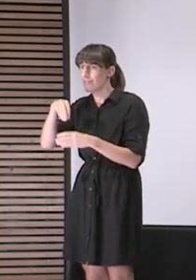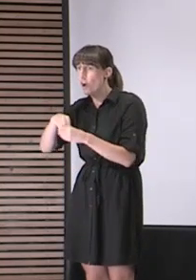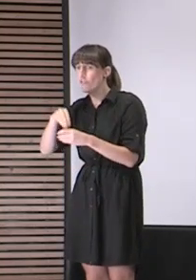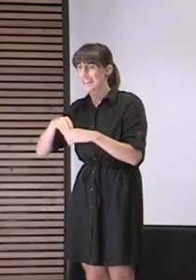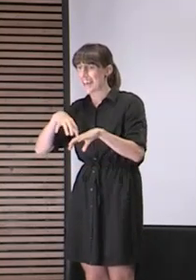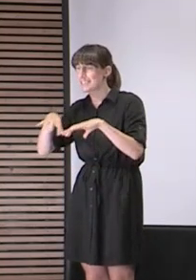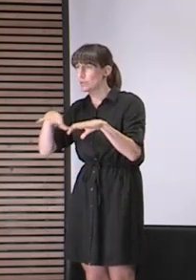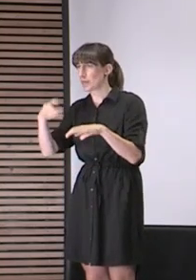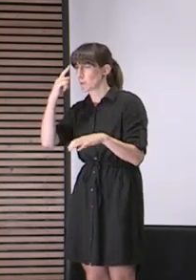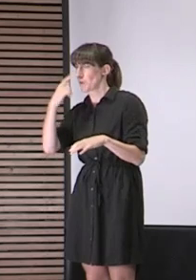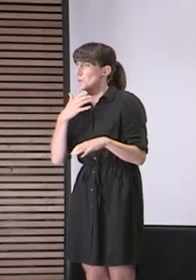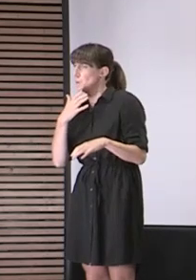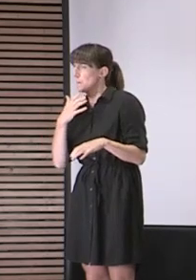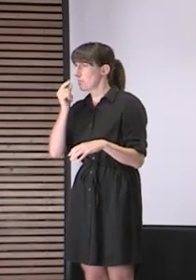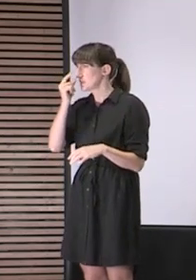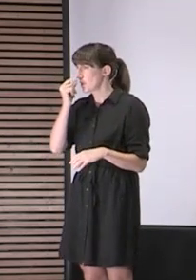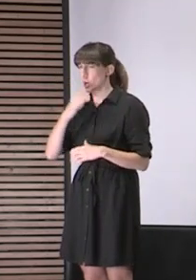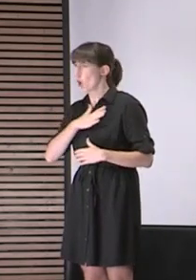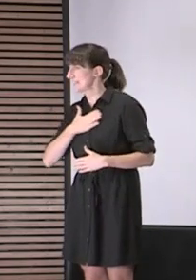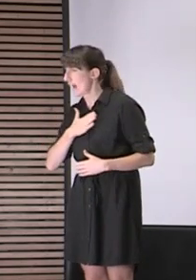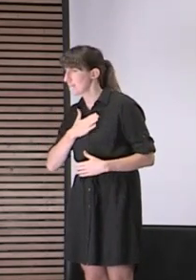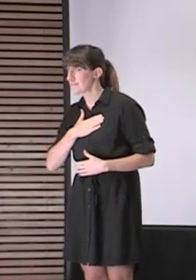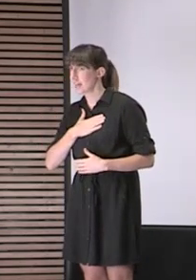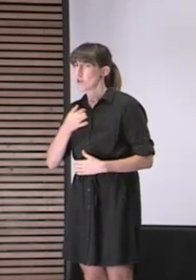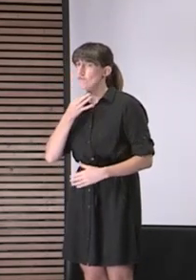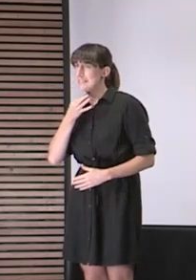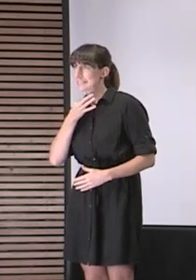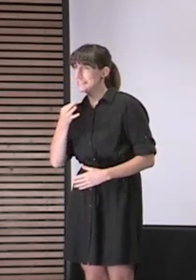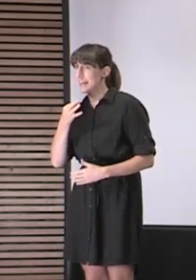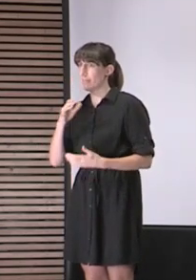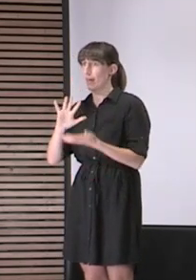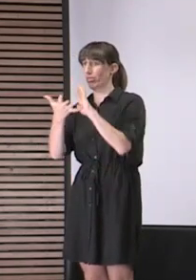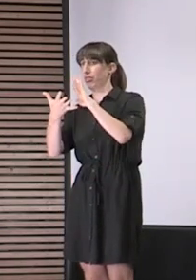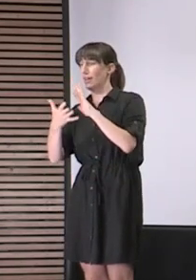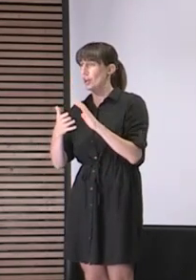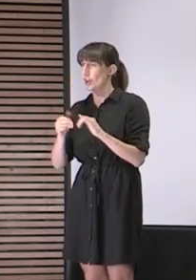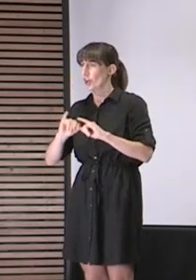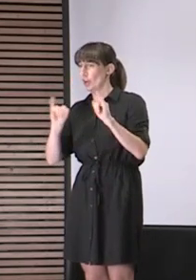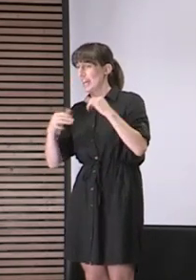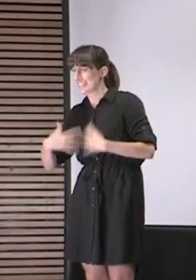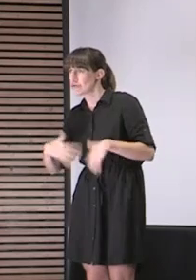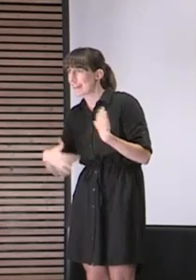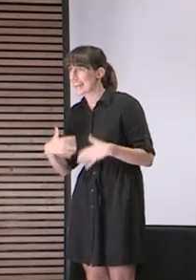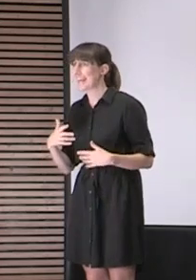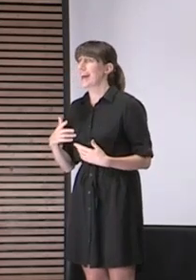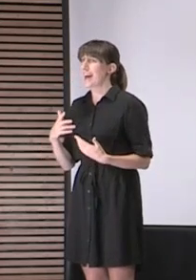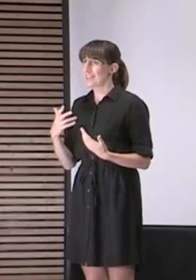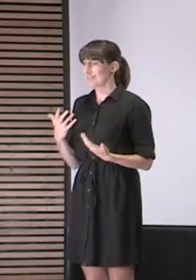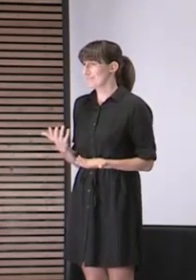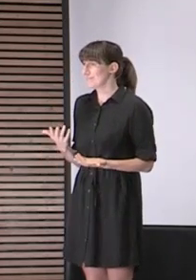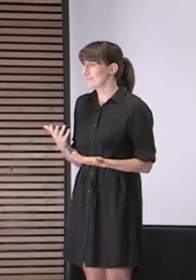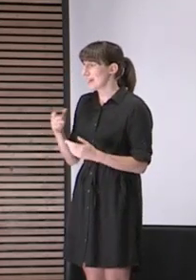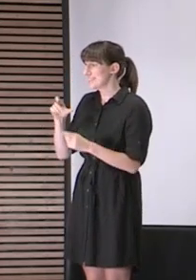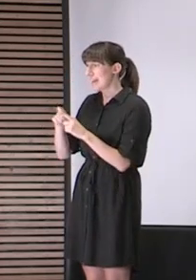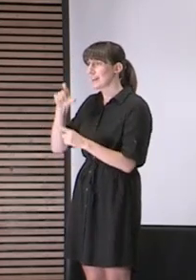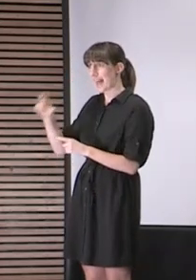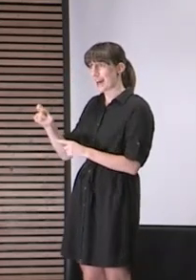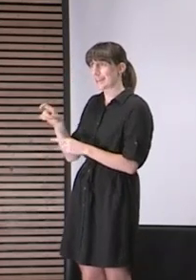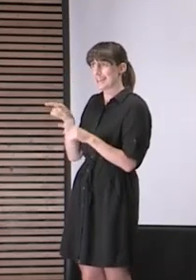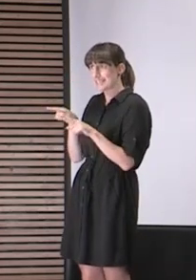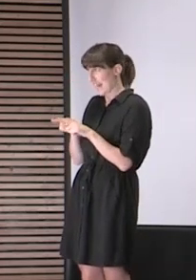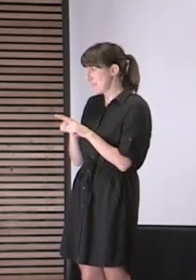neozelandeses que lo hagan. No